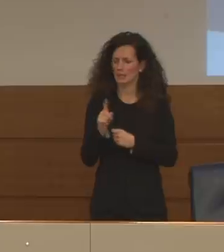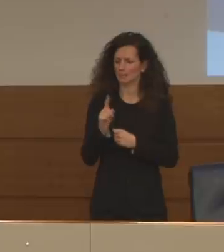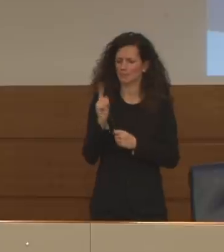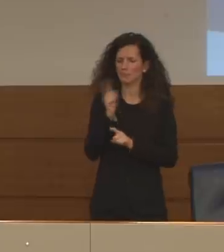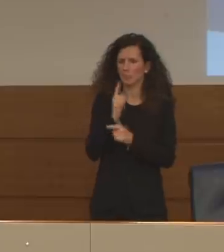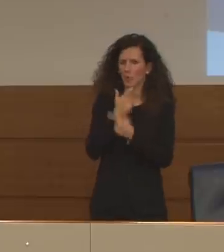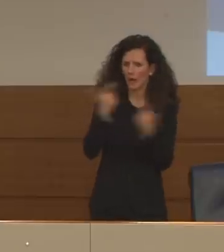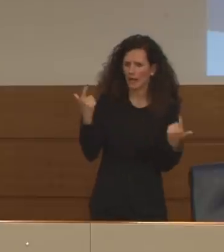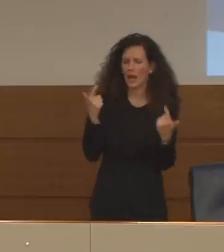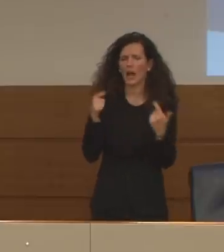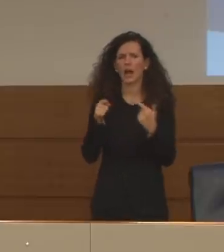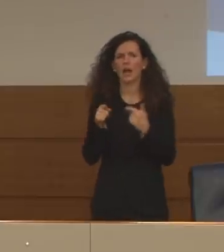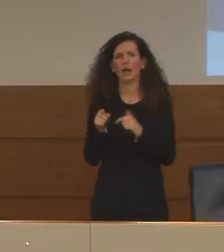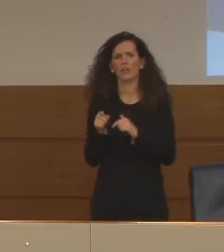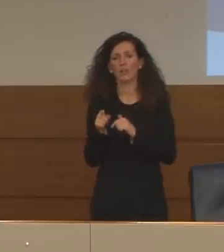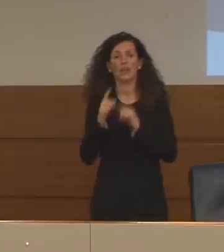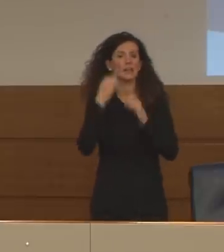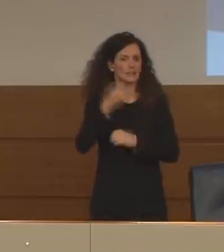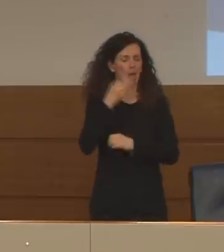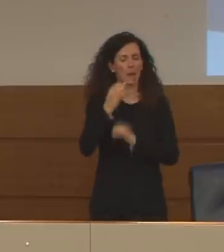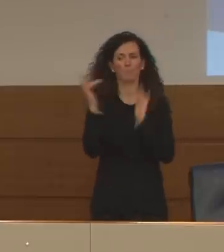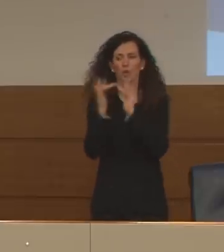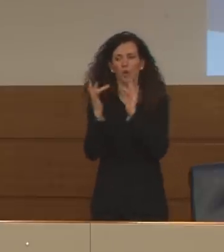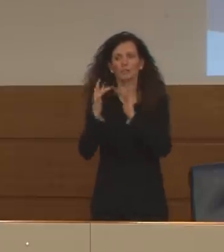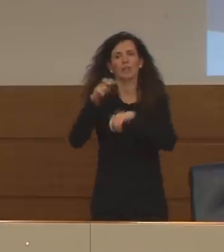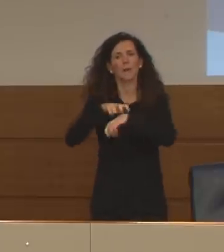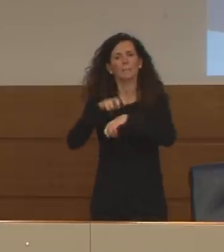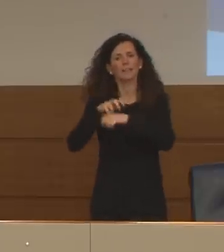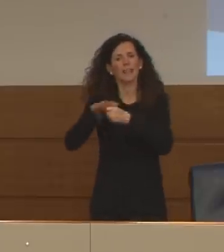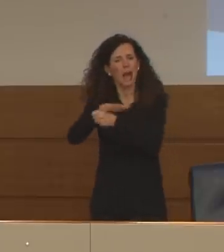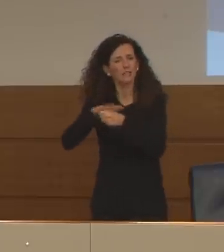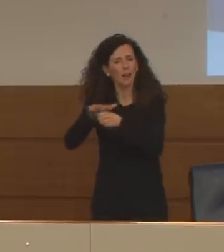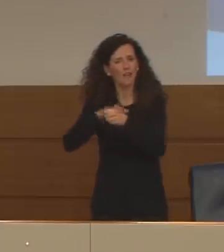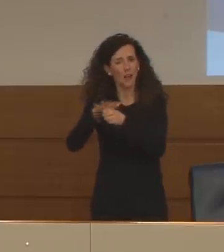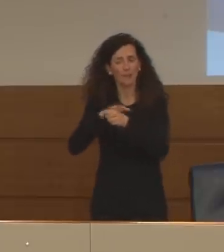sentendo sempre il pediatra curante e ricordo sempre che l'Italia è un Paese